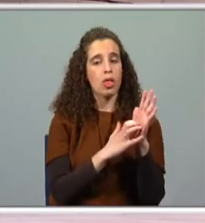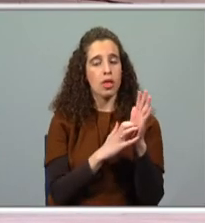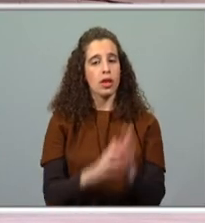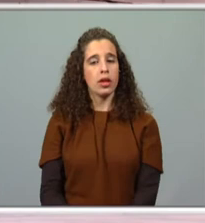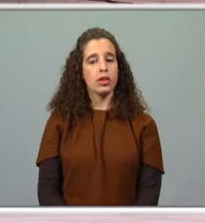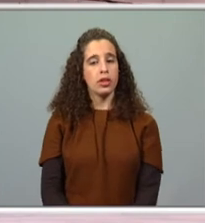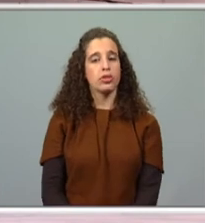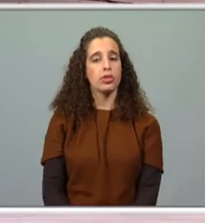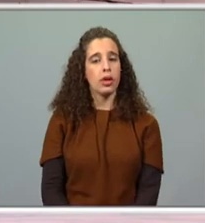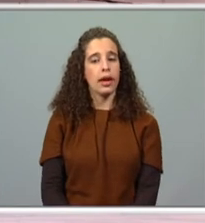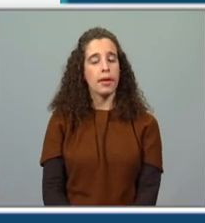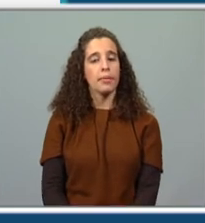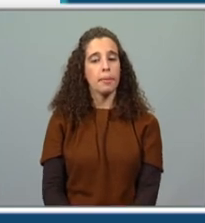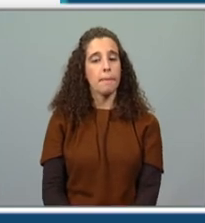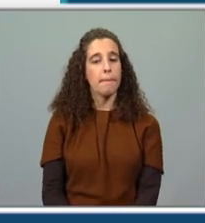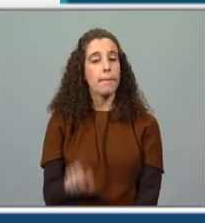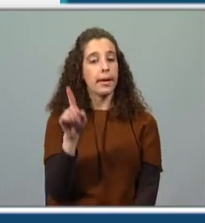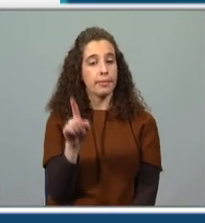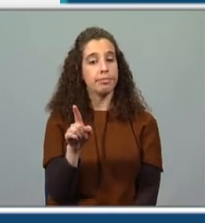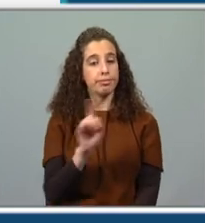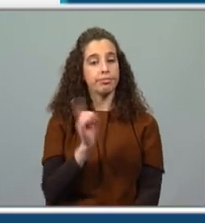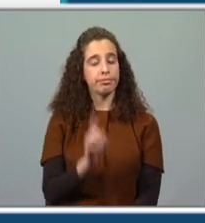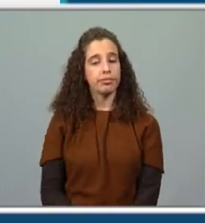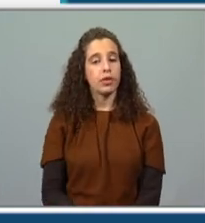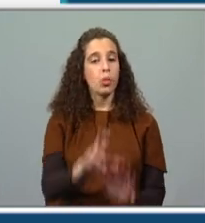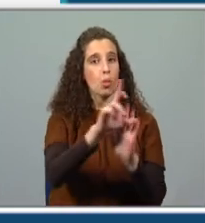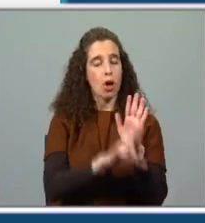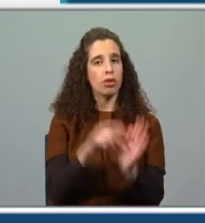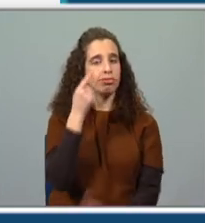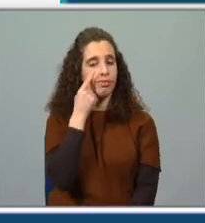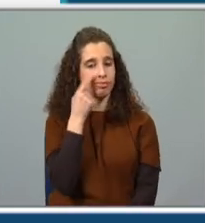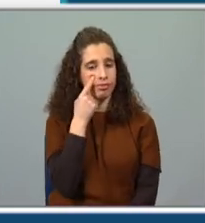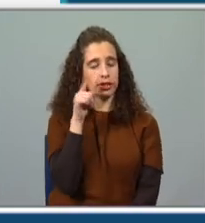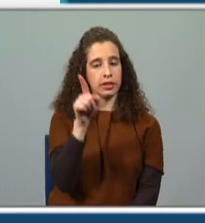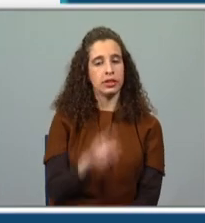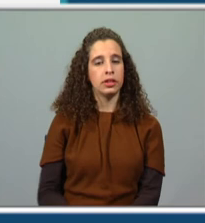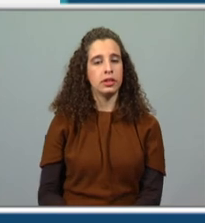protocolo experimental vou então aqui apresentar aquele que eu 實驗方案然後我將在這裡介紹我